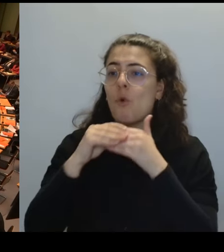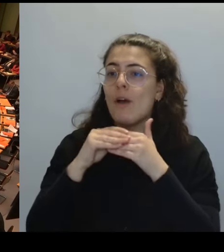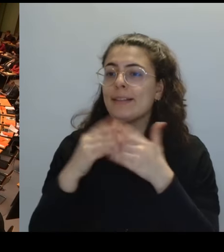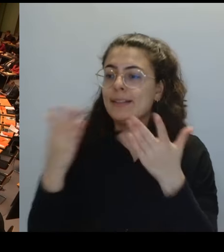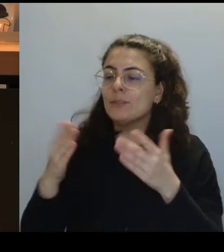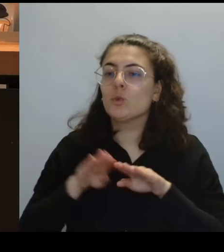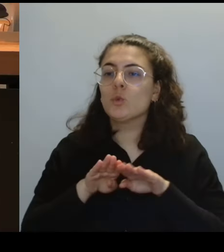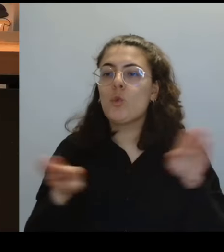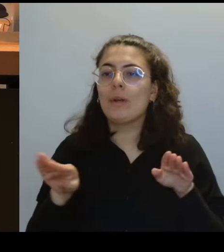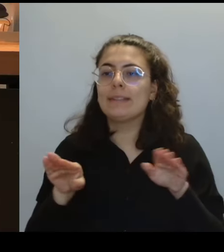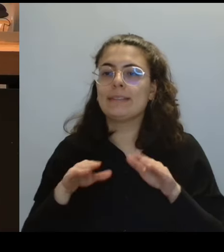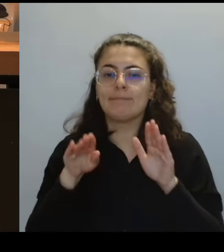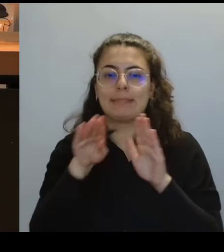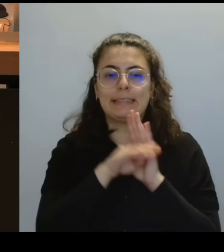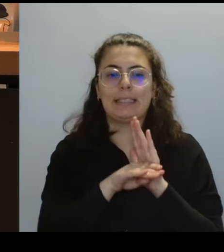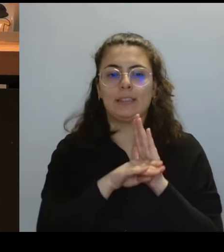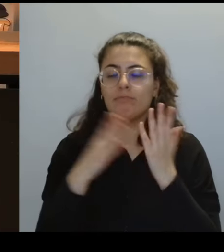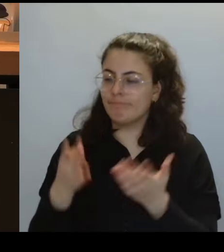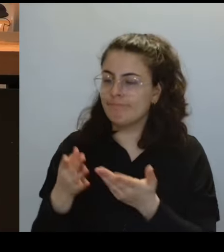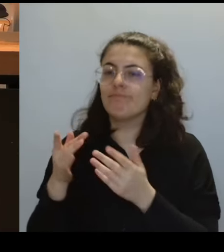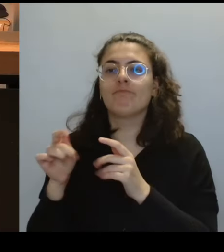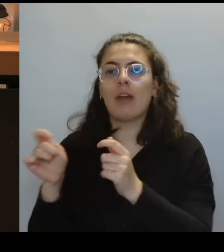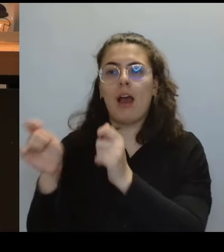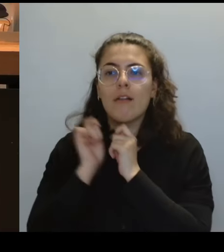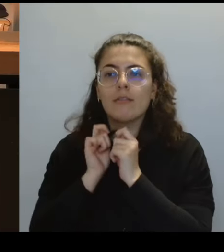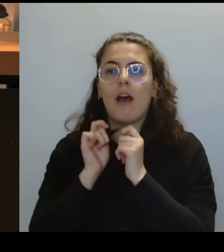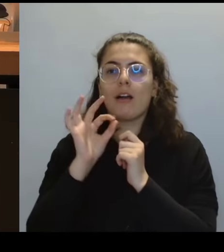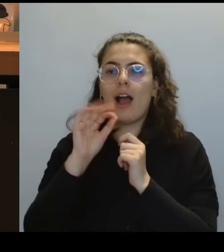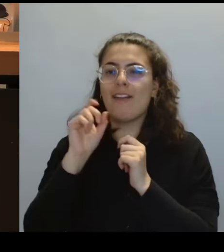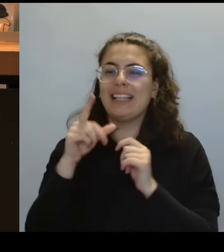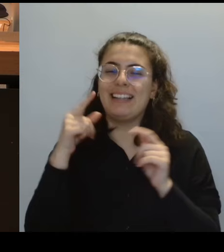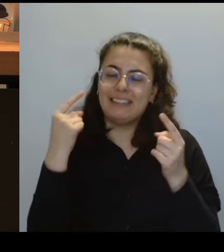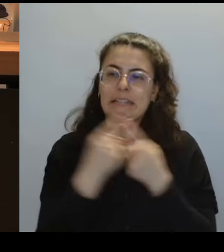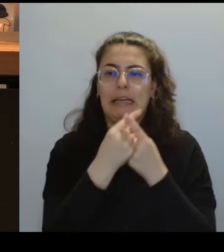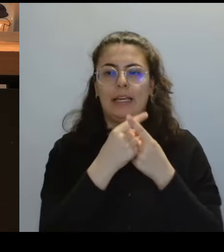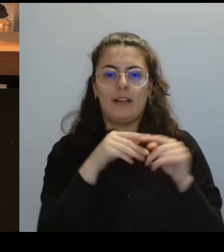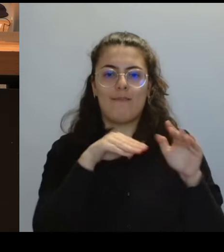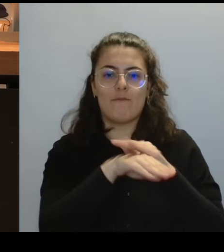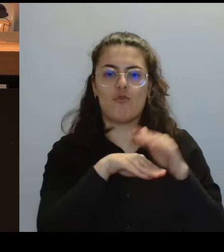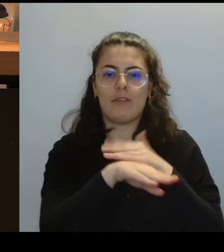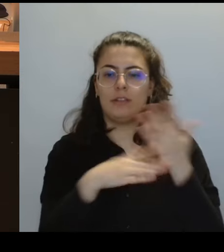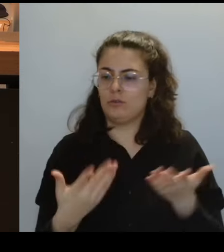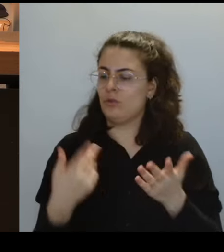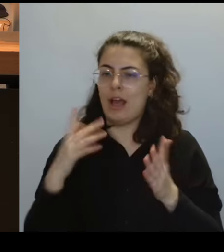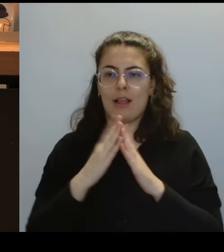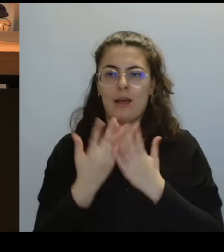gegen Flüchtlinge der AfD der sämtliche Werte unseres demokratischen Fundaments in Frage stellt.